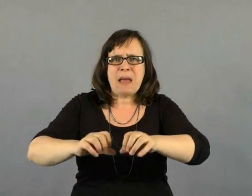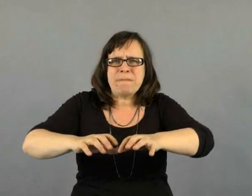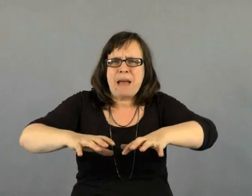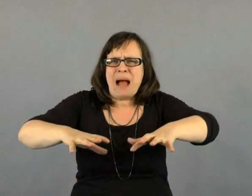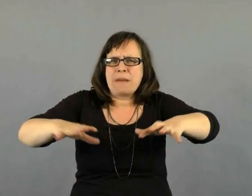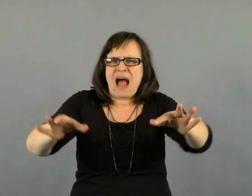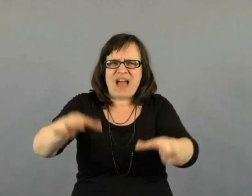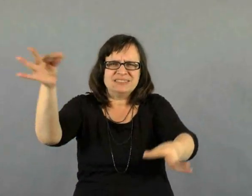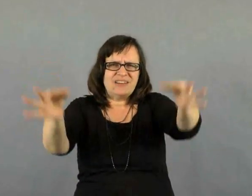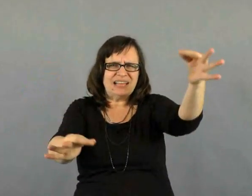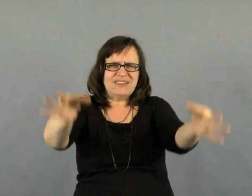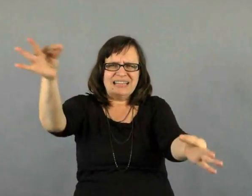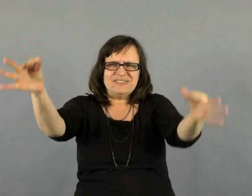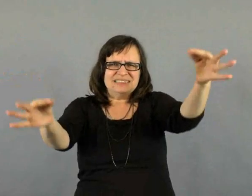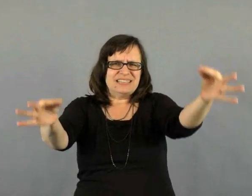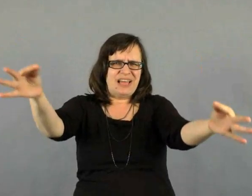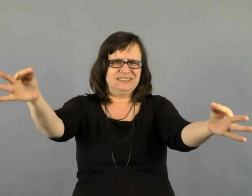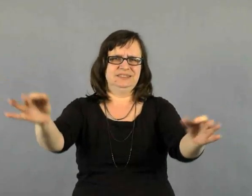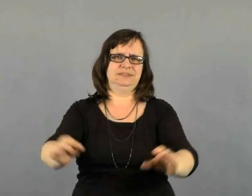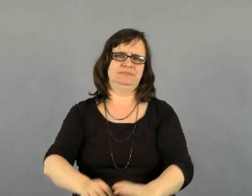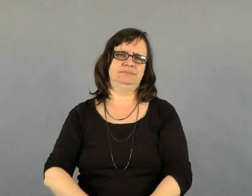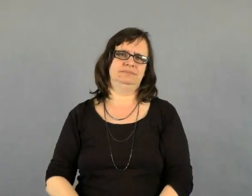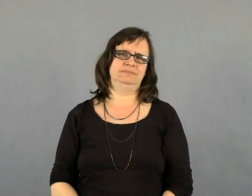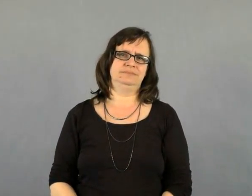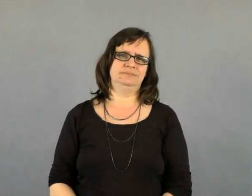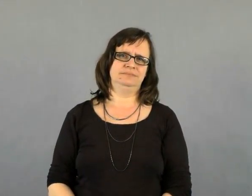Es wird mehr und mehr und viel neuer Weizen wächst